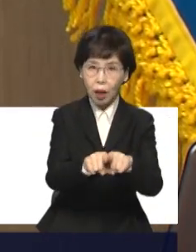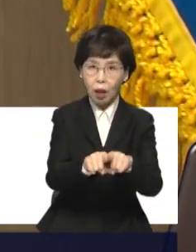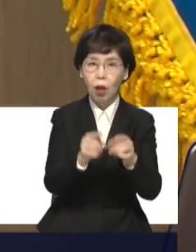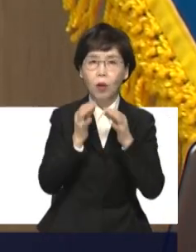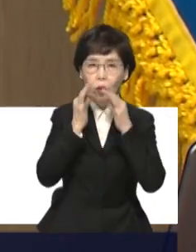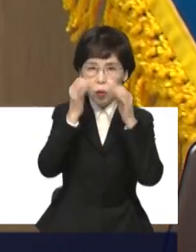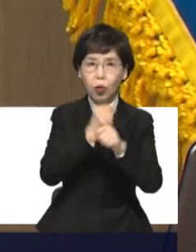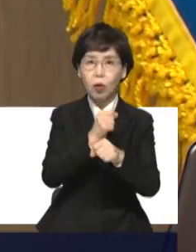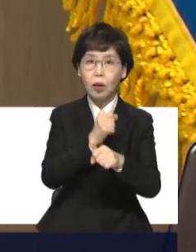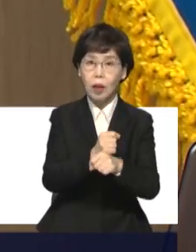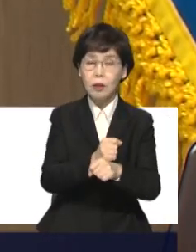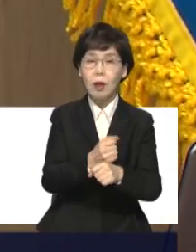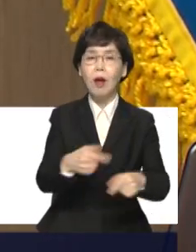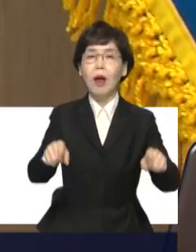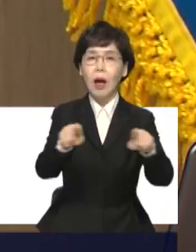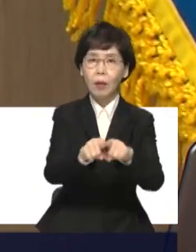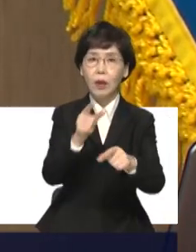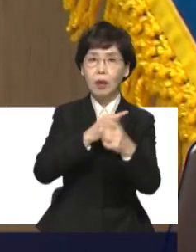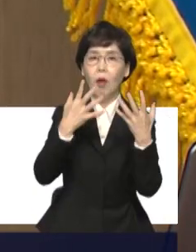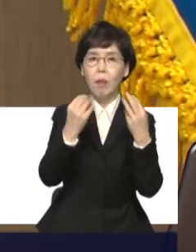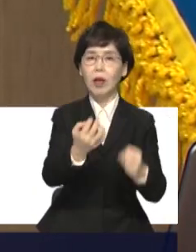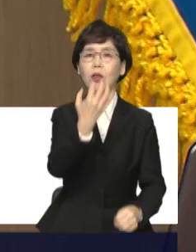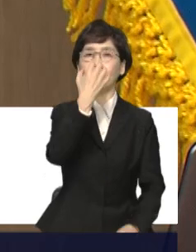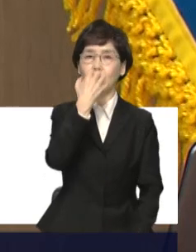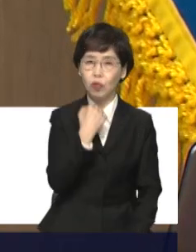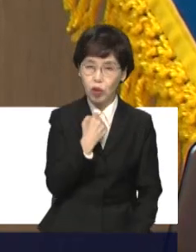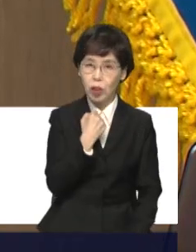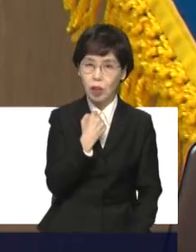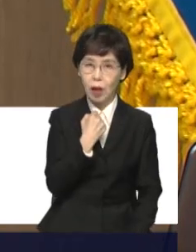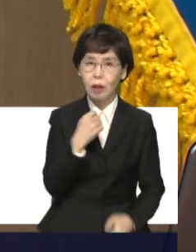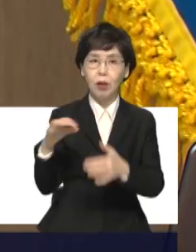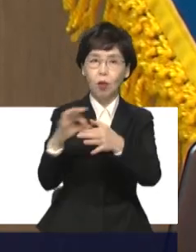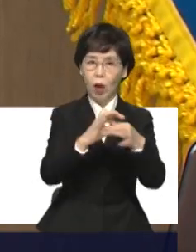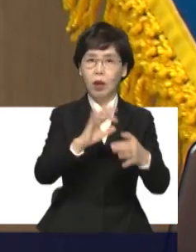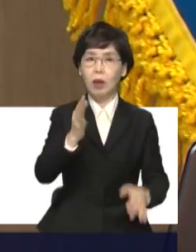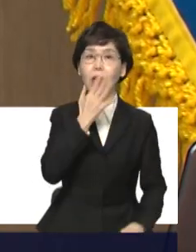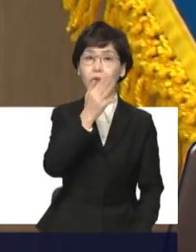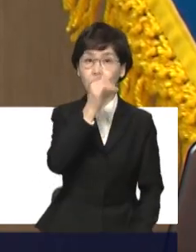얻는 윈윈 관계가 될 수 있고 또 반드시 그렇게 되어야 합니다.